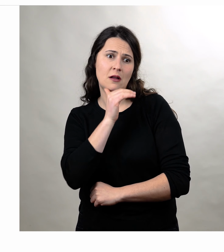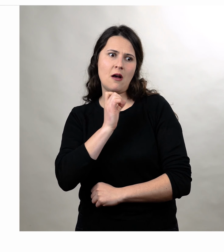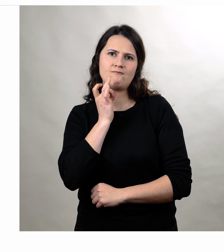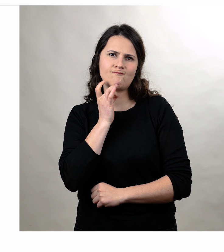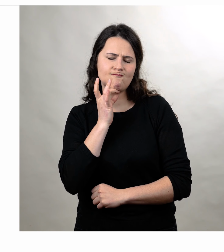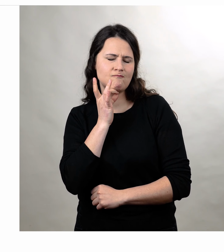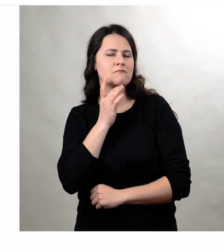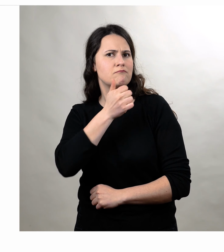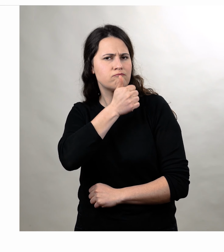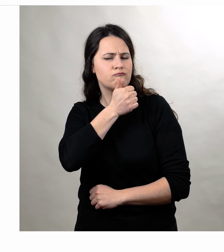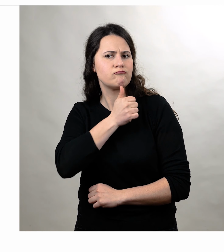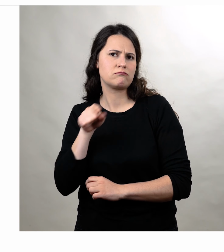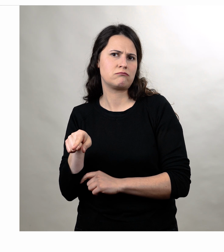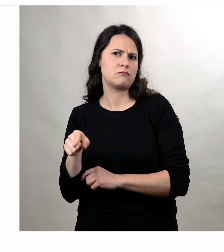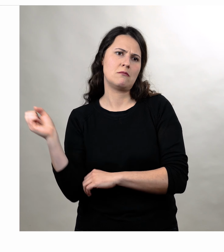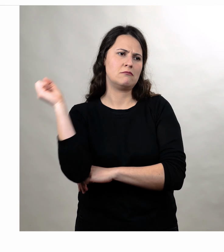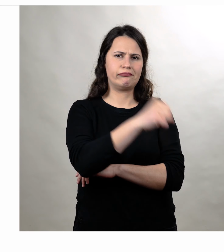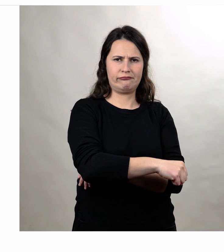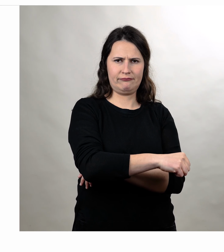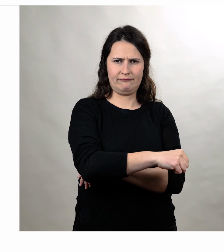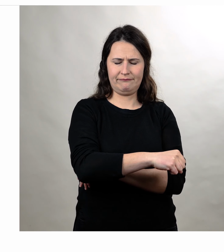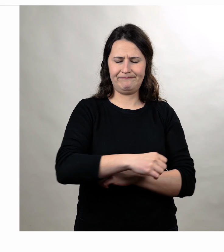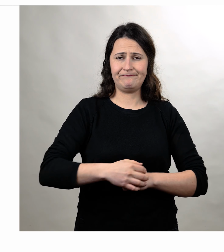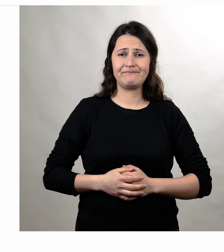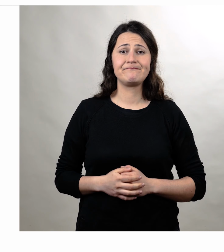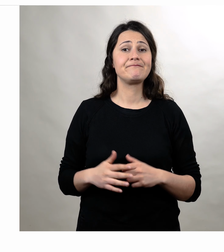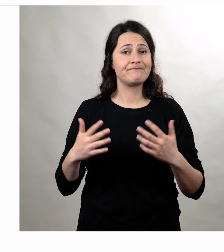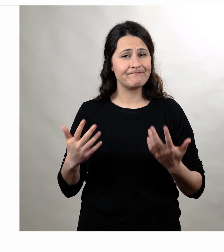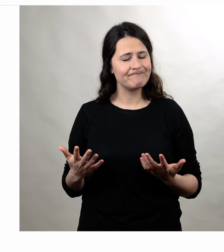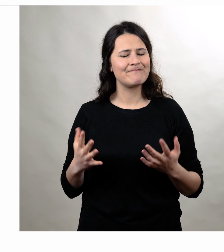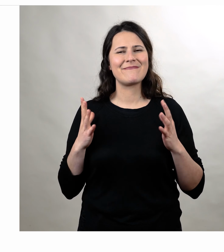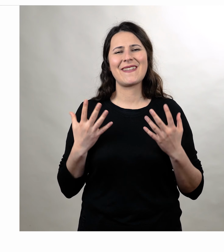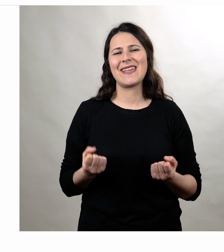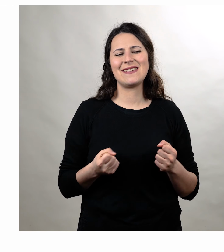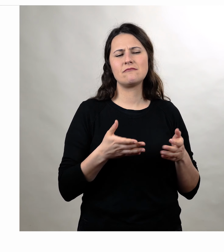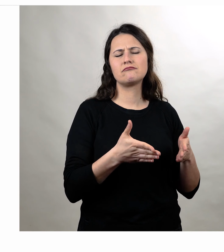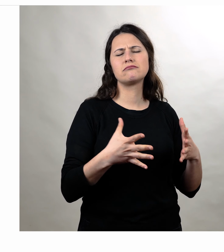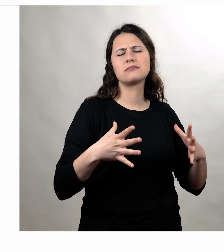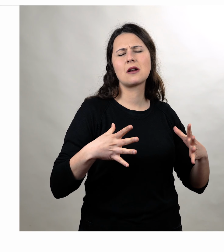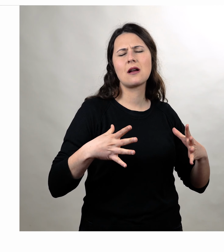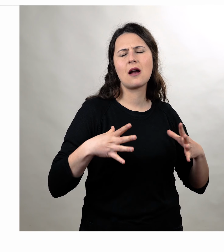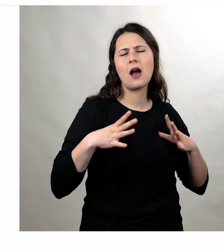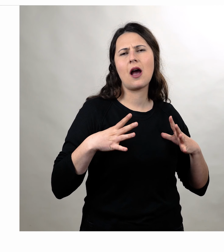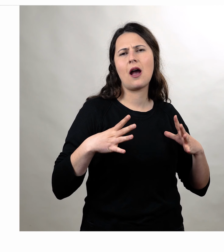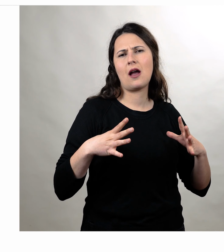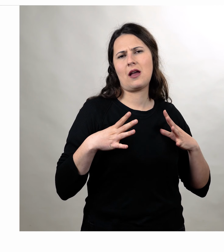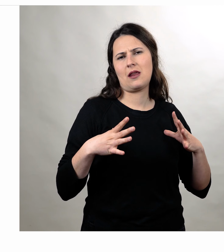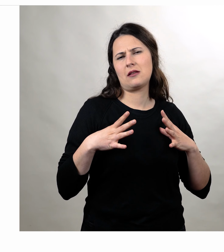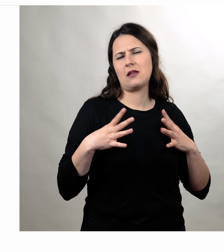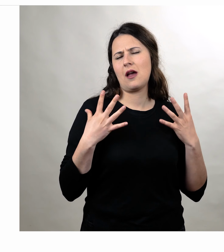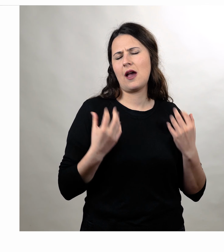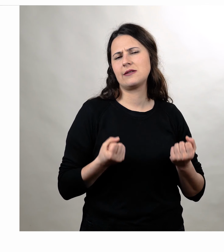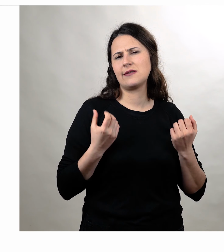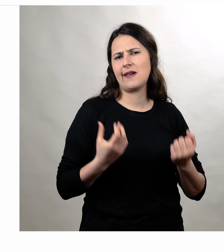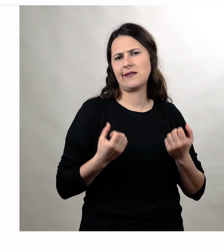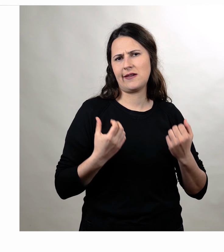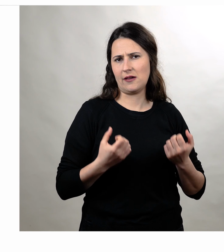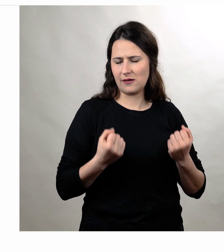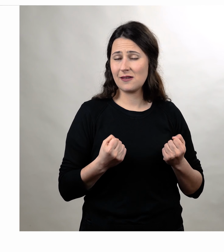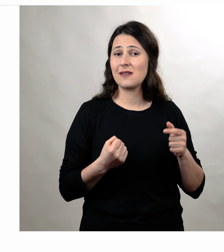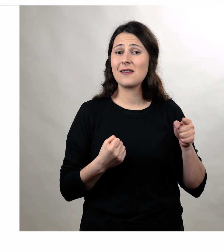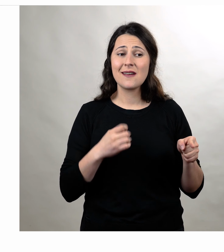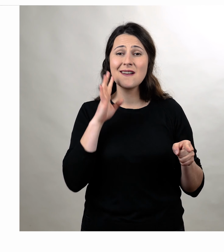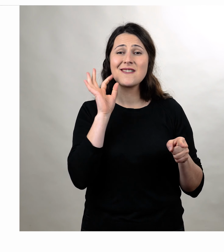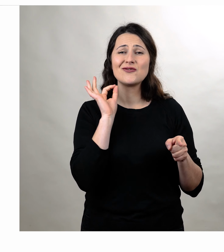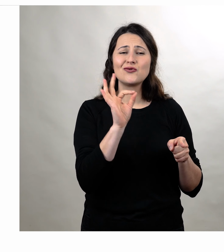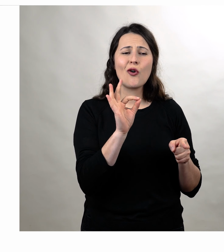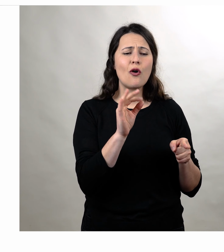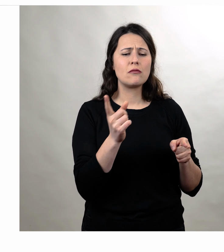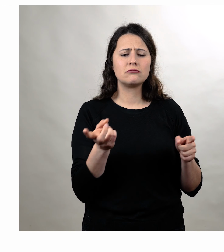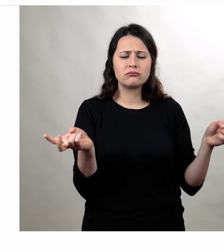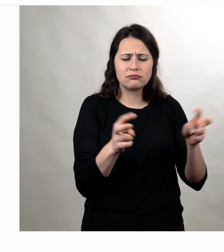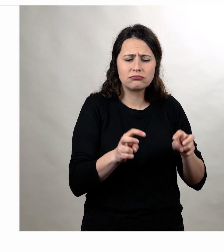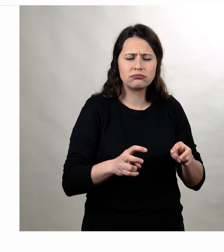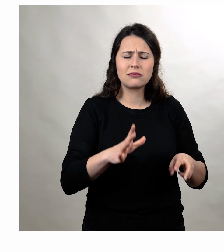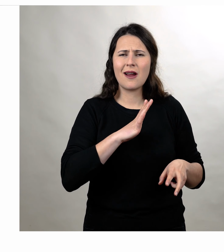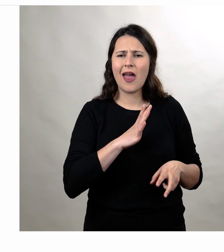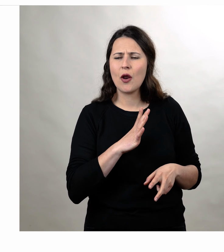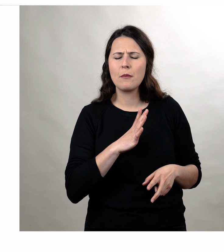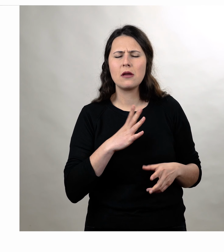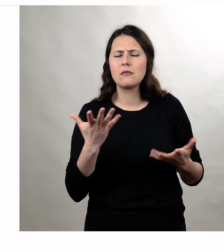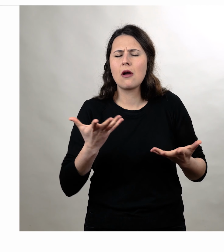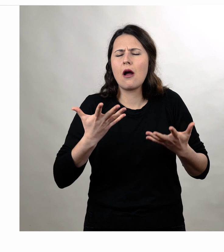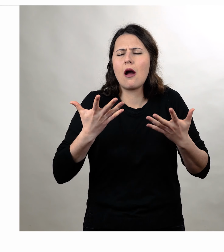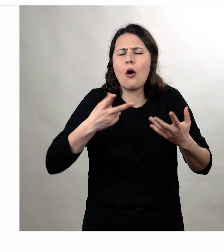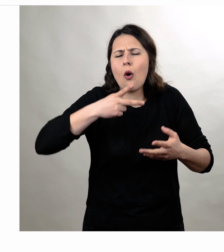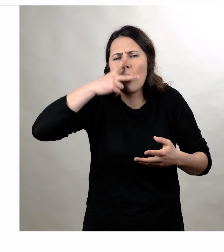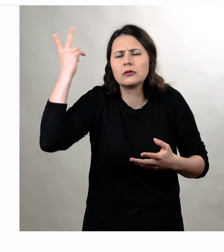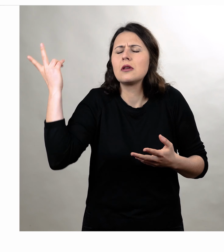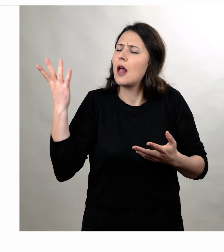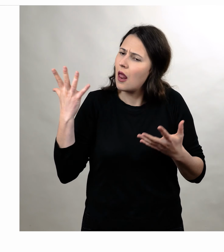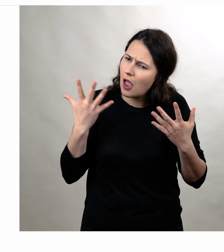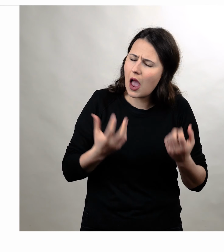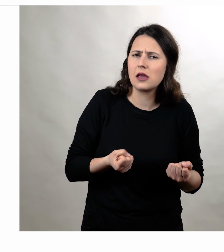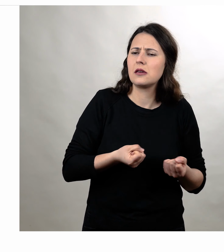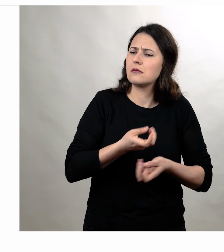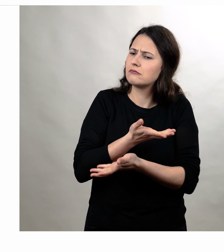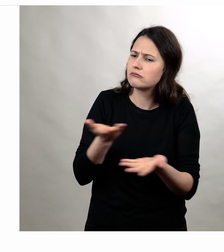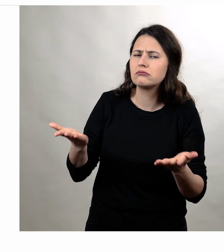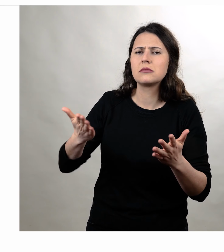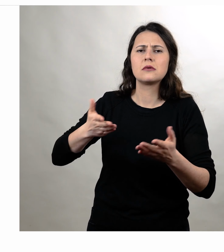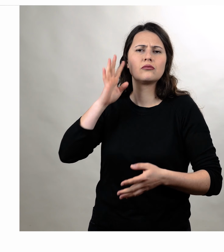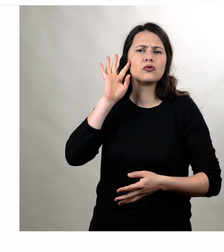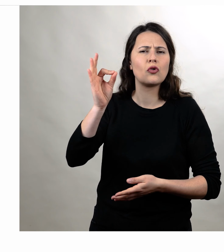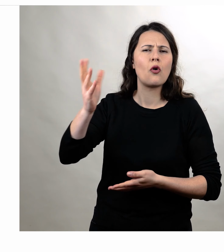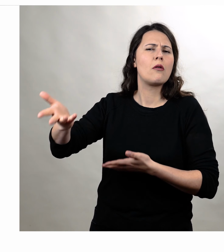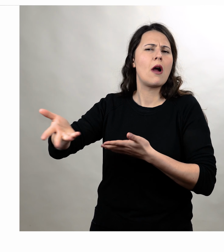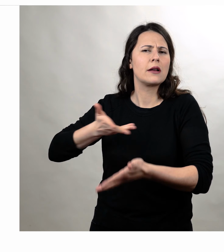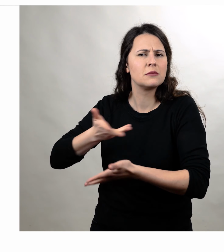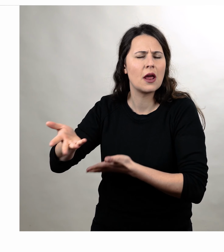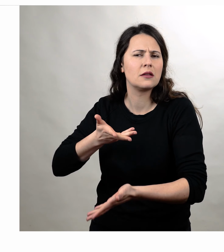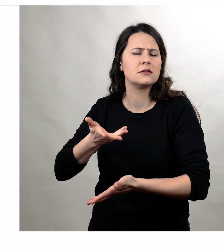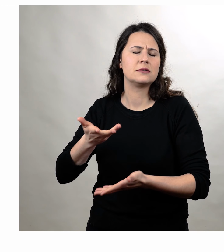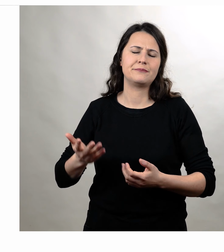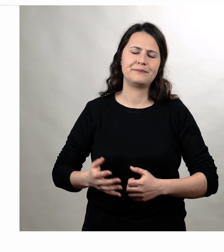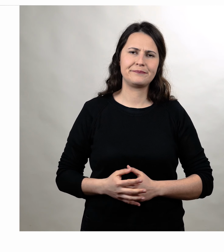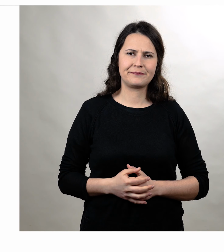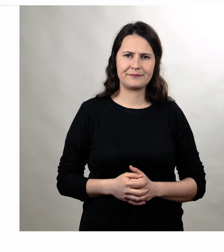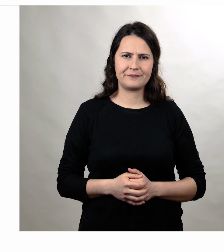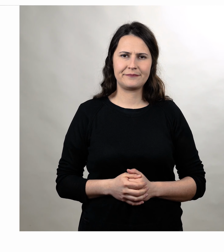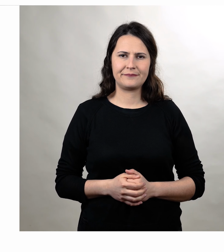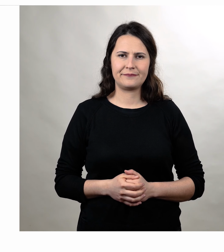Ωστόσο, έχει προστεθεί μεγάλος αριθμός ανέσεων, προκειμένου να εξυπηρετηθούν όσο το δυνατόν καλύτερα οι ταξιδιώτες.